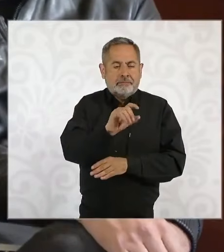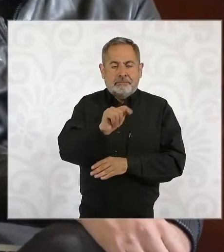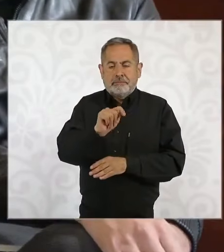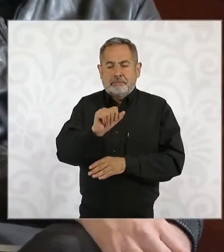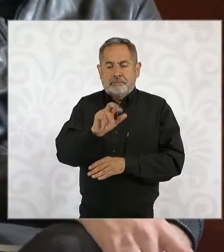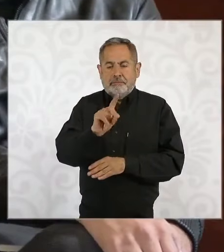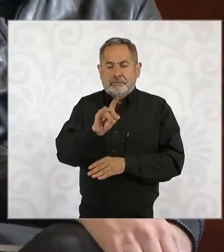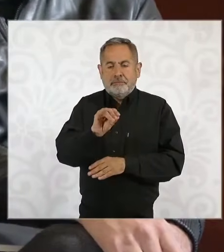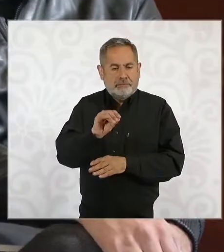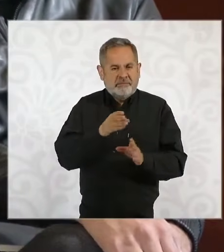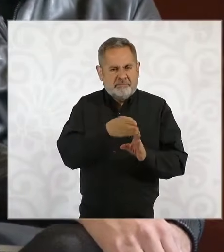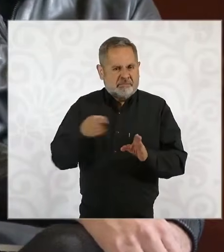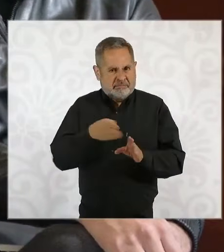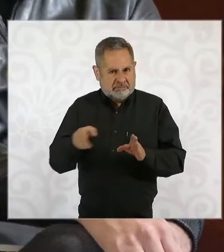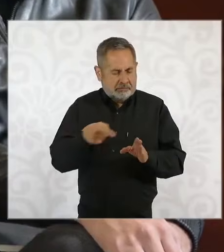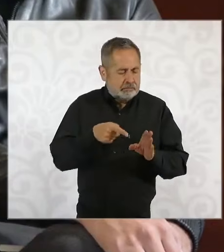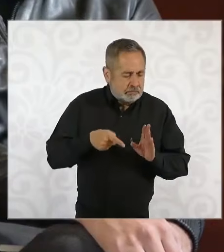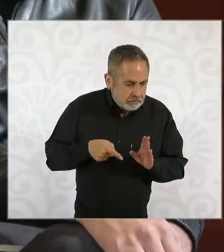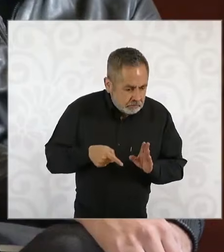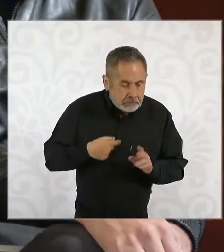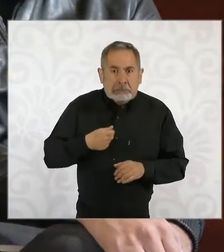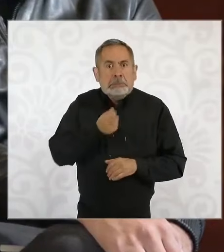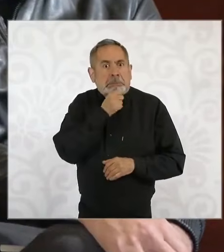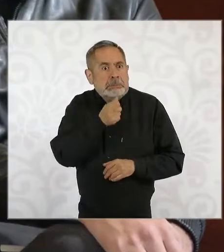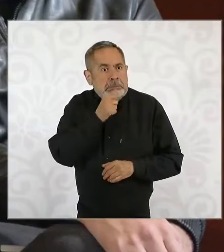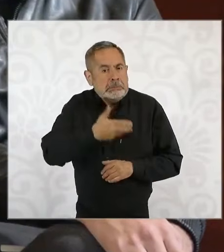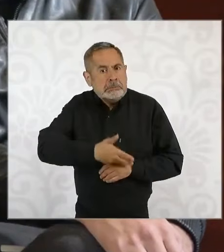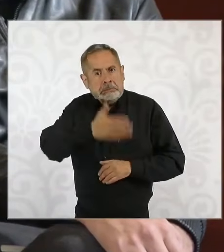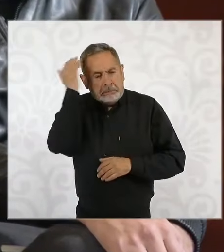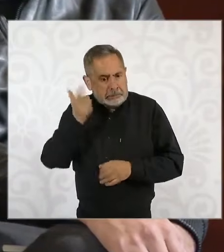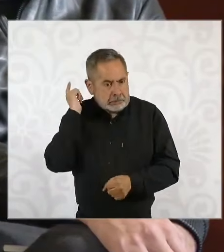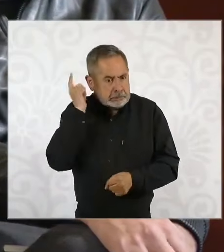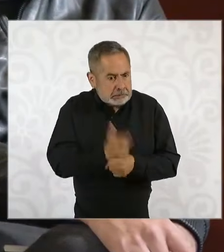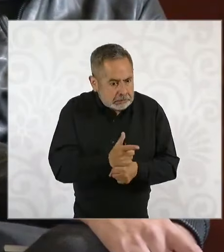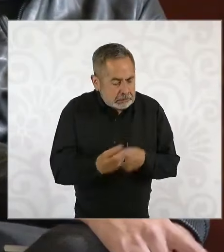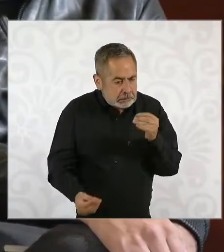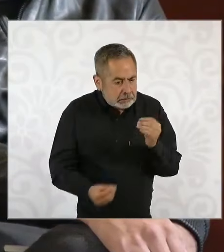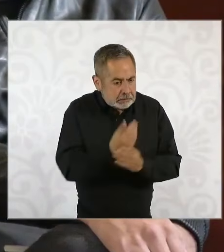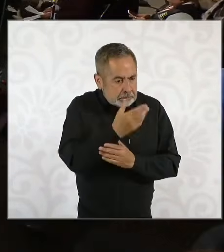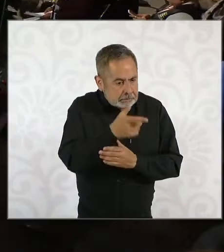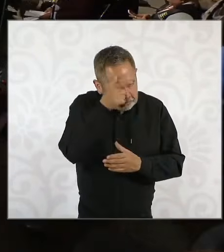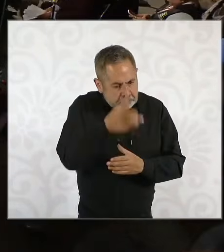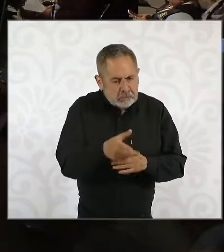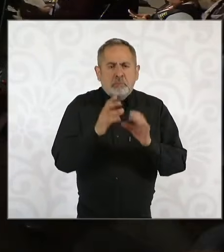hoy ya se conoce sobre su cosmovisión y la manera en la que se relacionan con su entorno. Adelante,